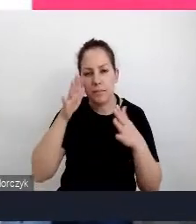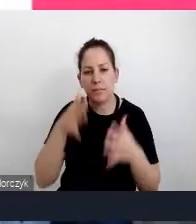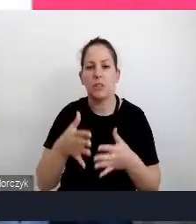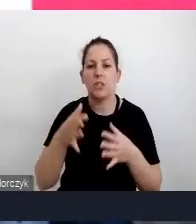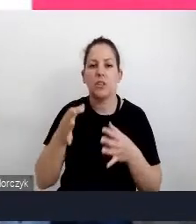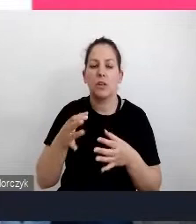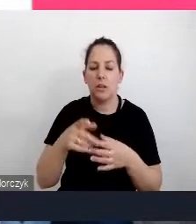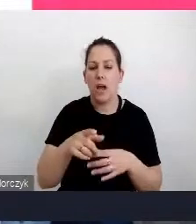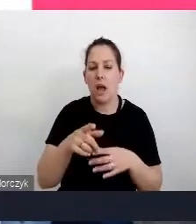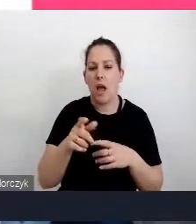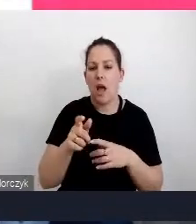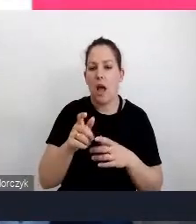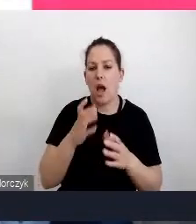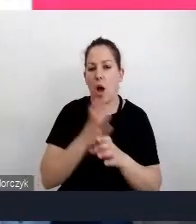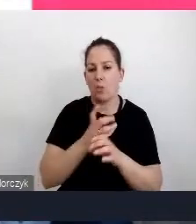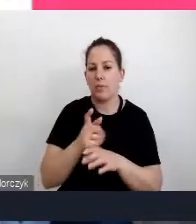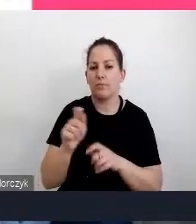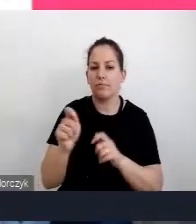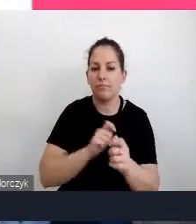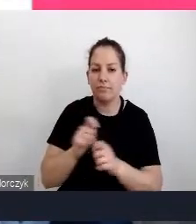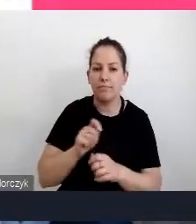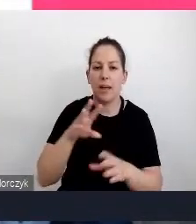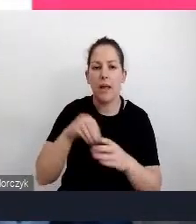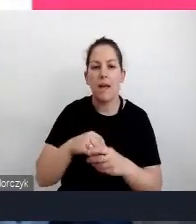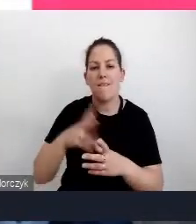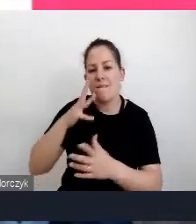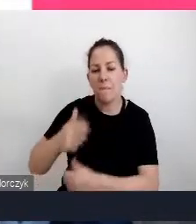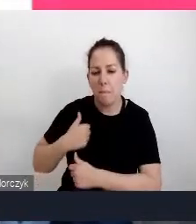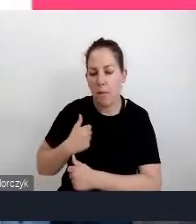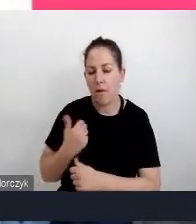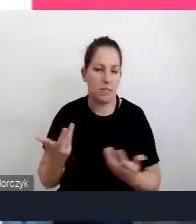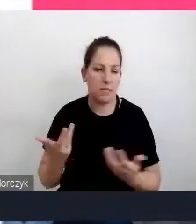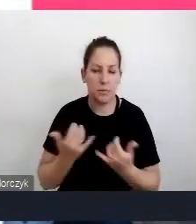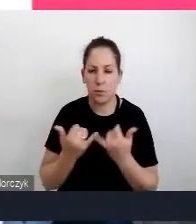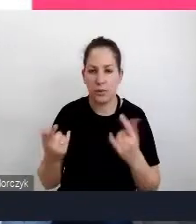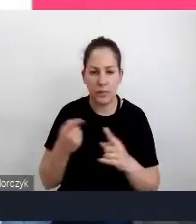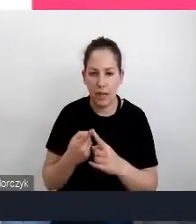na cele wojenne, na cele militarne. Te działania cały czas trwają.